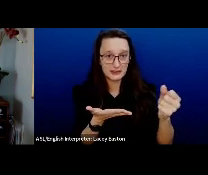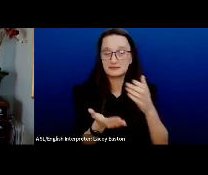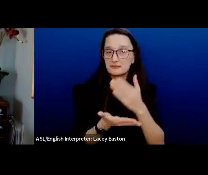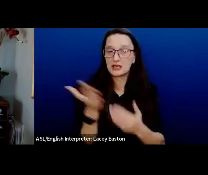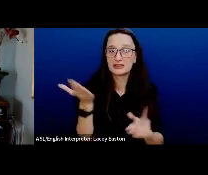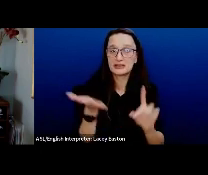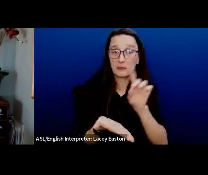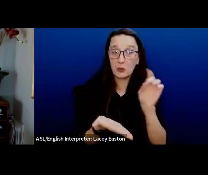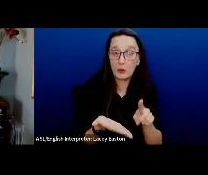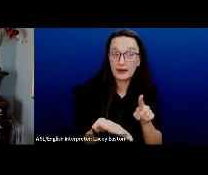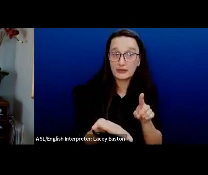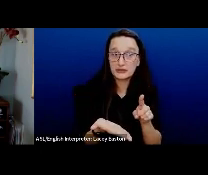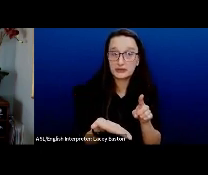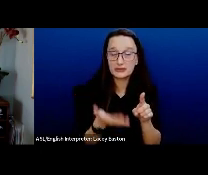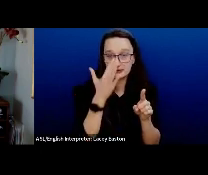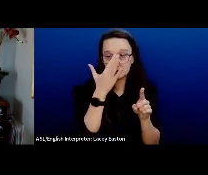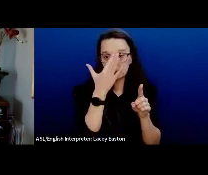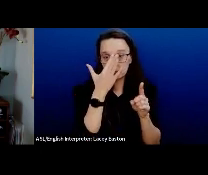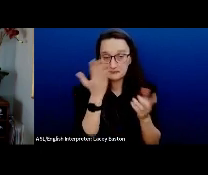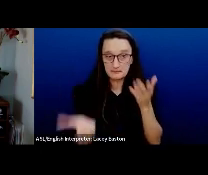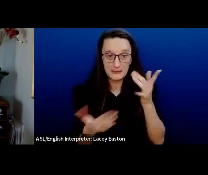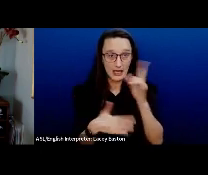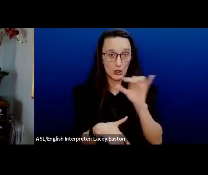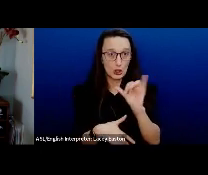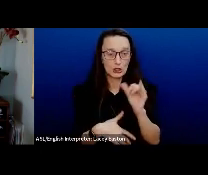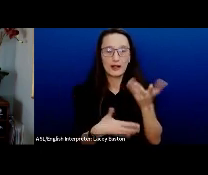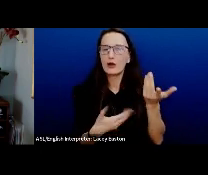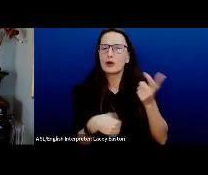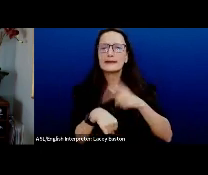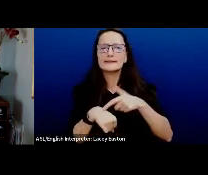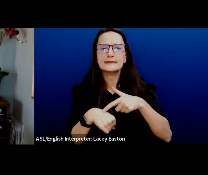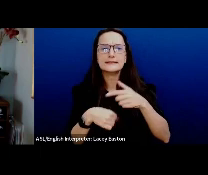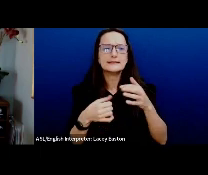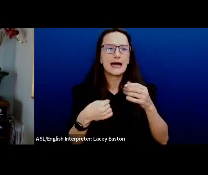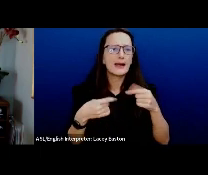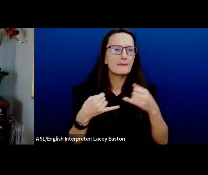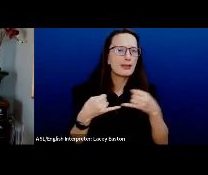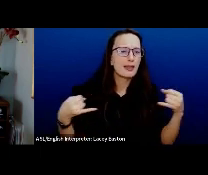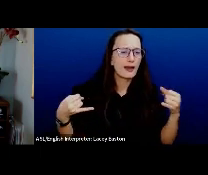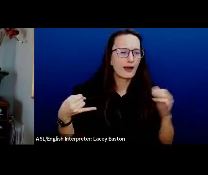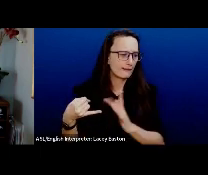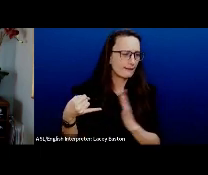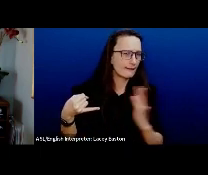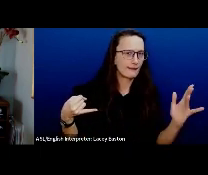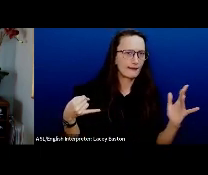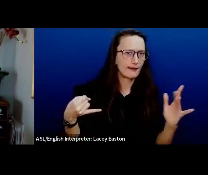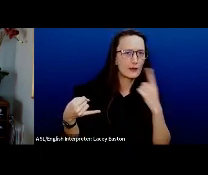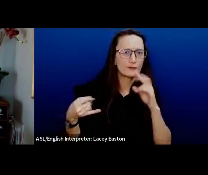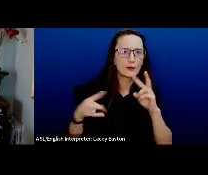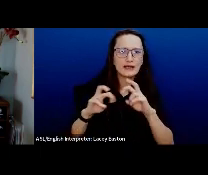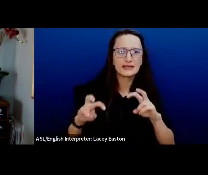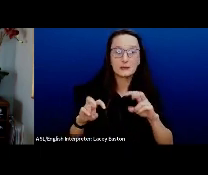y esta podría ser cuál es el cronograma de la evaluación quién evaluará a mi hijo cómo